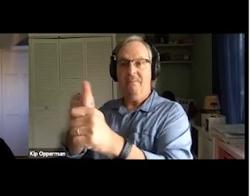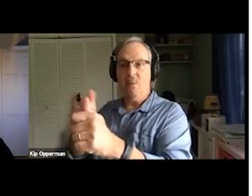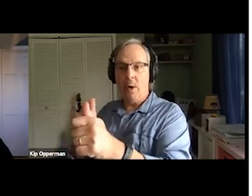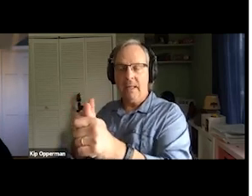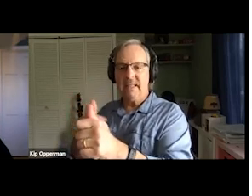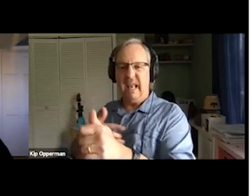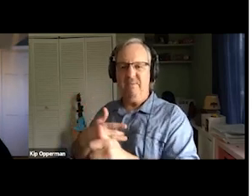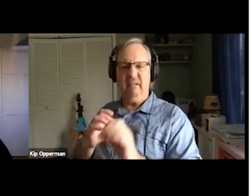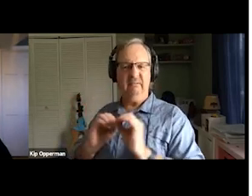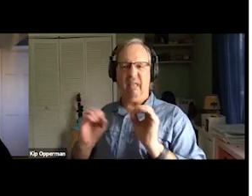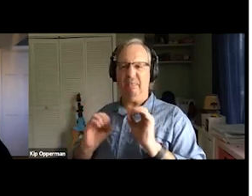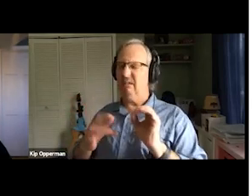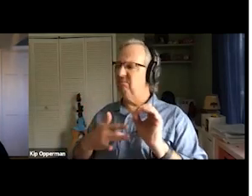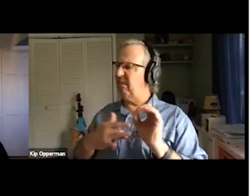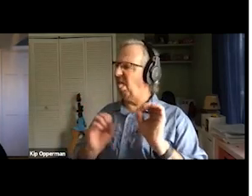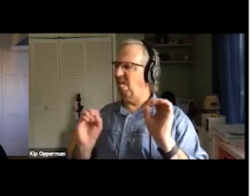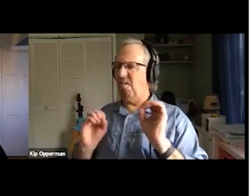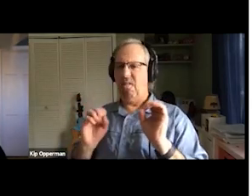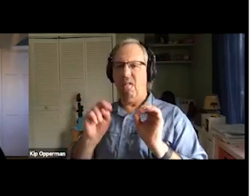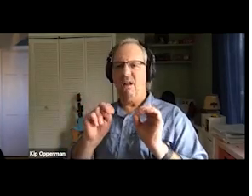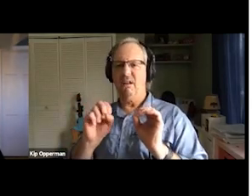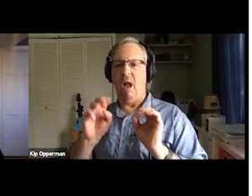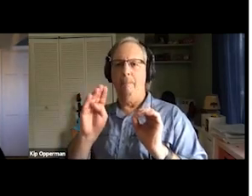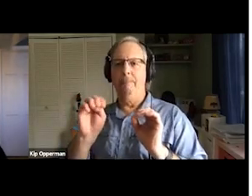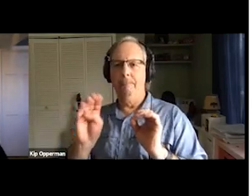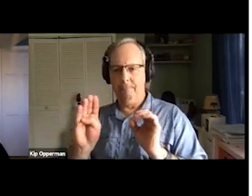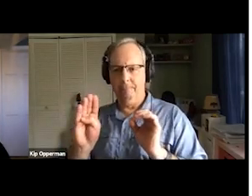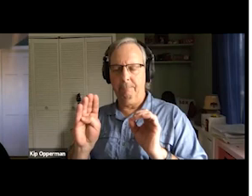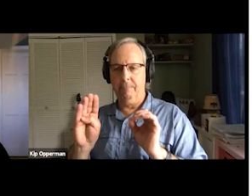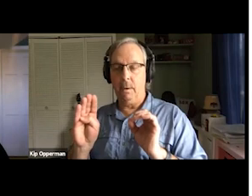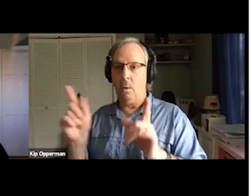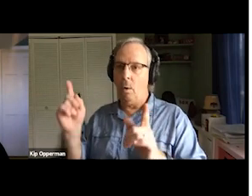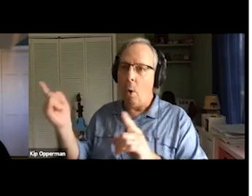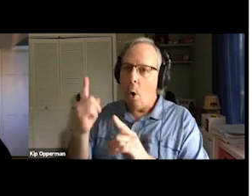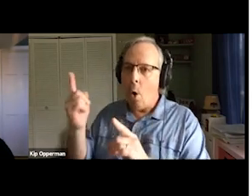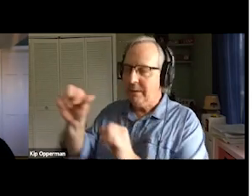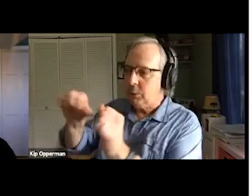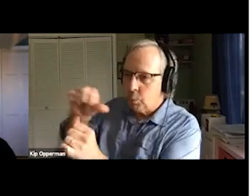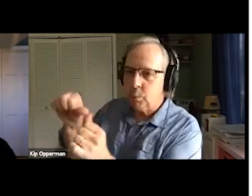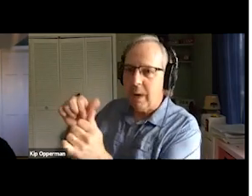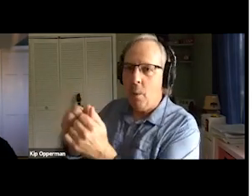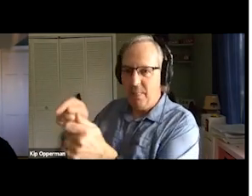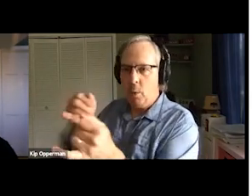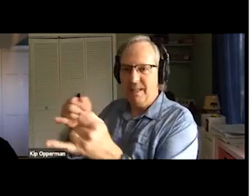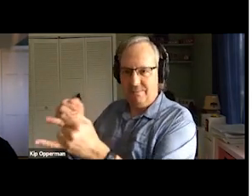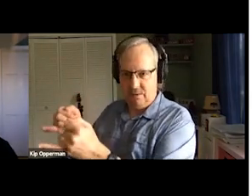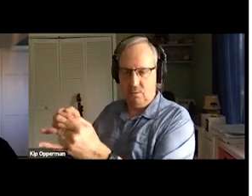y, a veces, la excitación persistente cuando estás con un individuo o cliente,